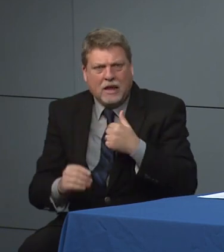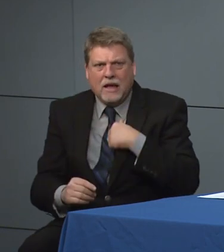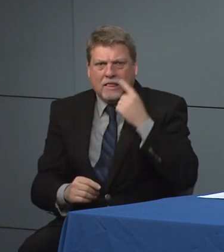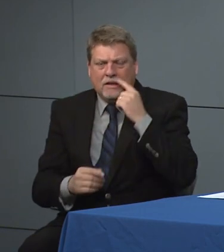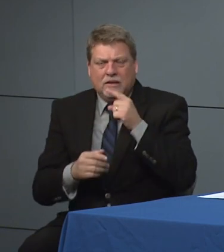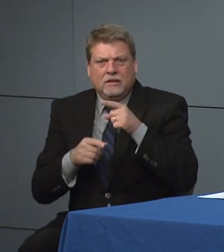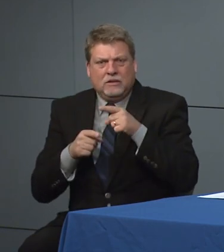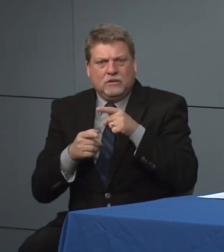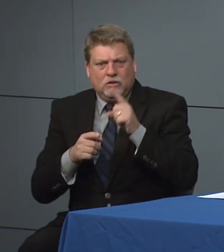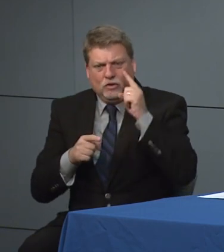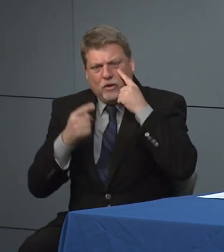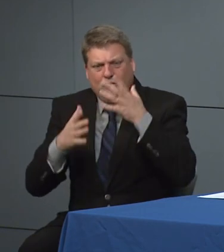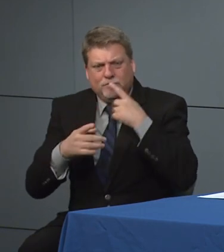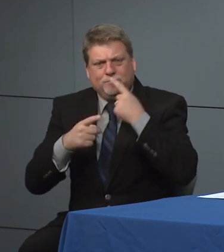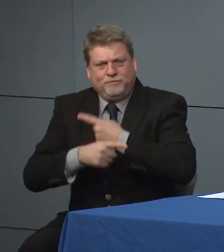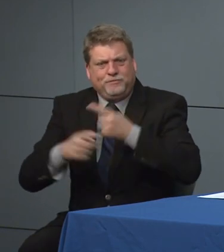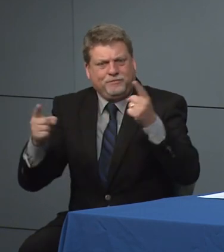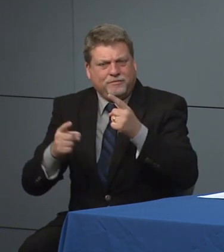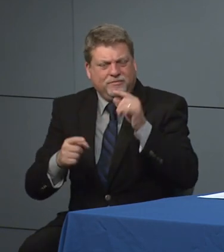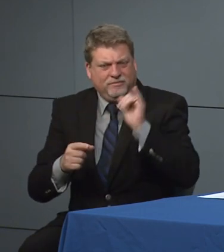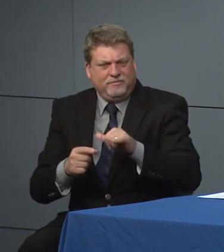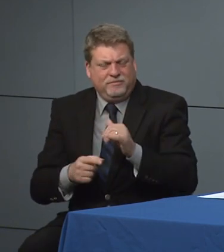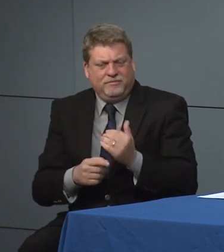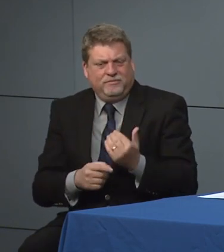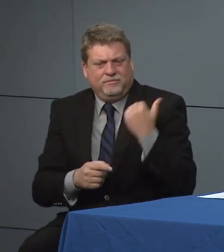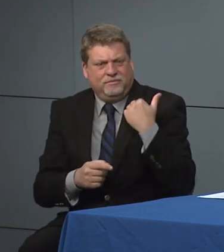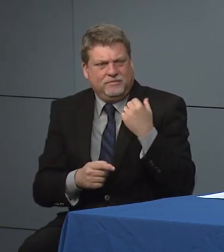Creo que el fin de semana cuando el gobernador habló